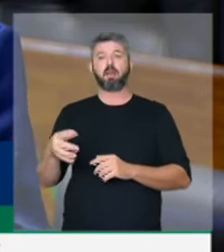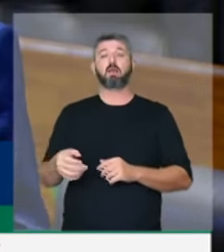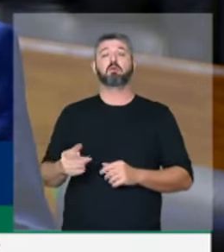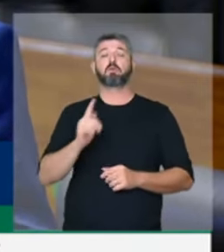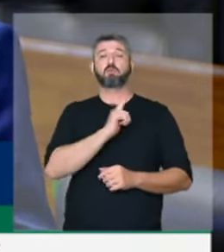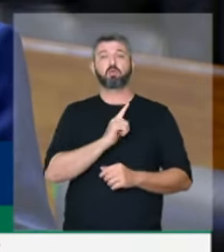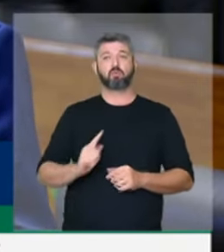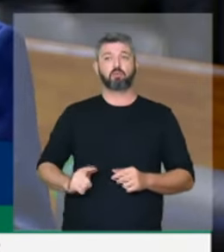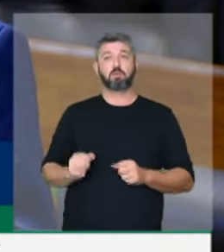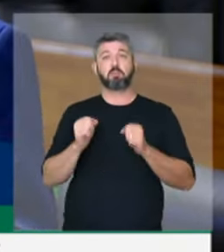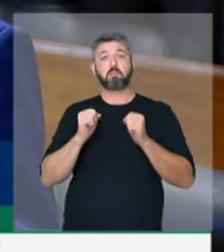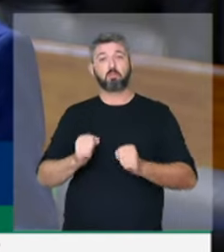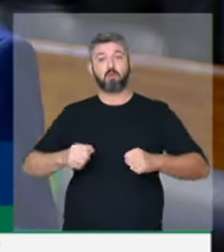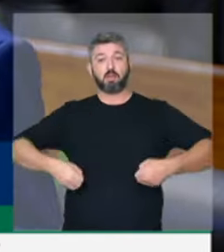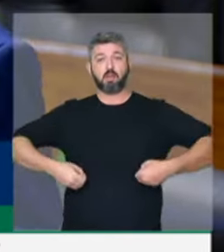PODER GASTAR COM A ABERTURA DE NOVOS LEITOS DE UTI E LEITOS